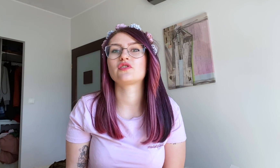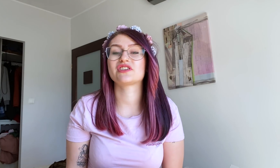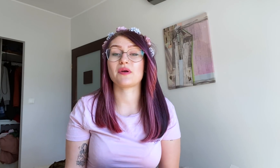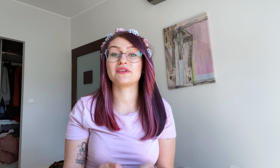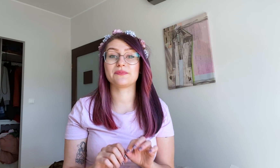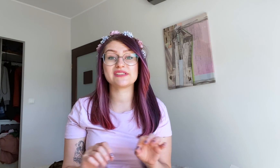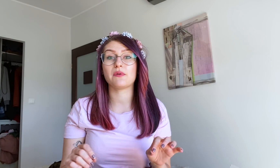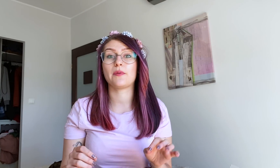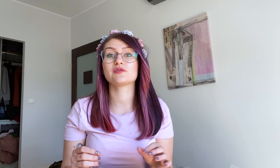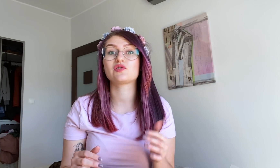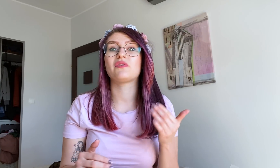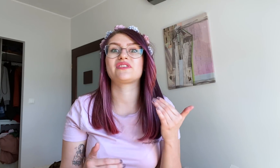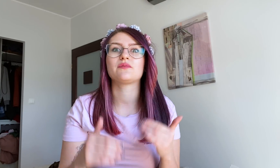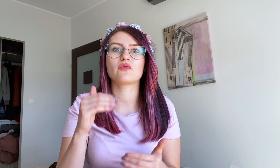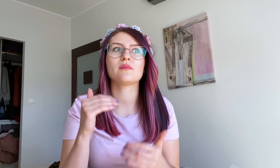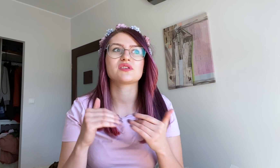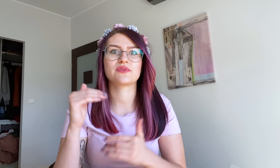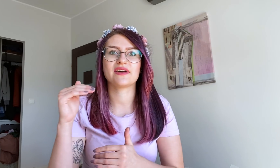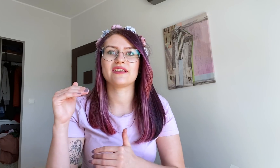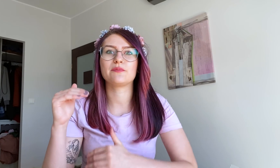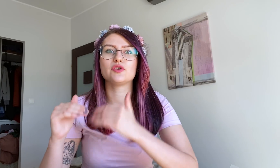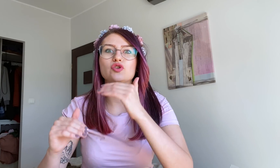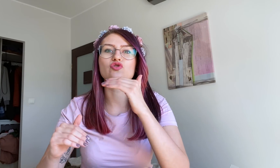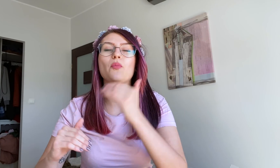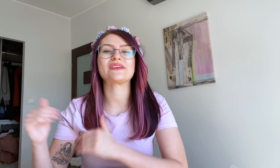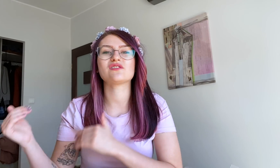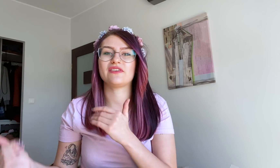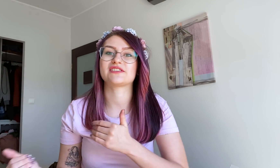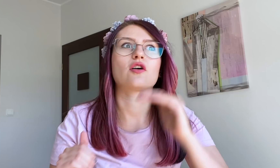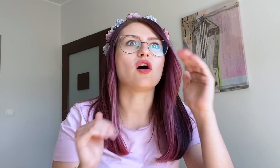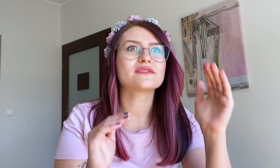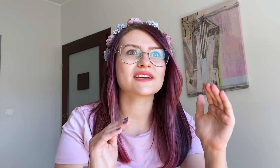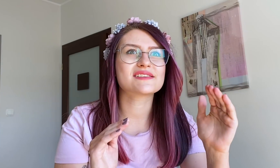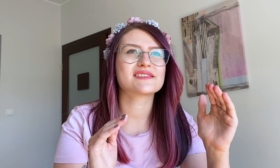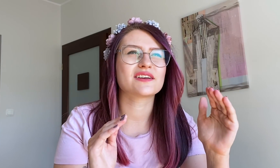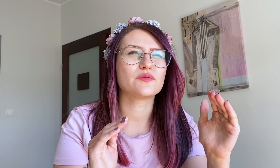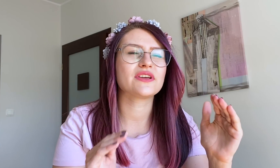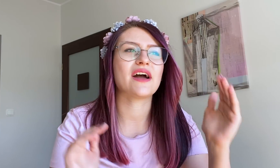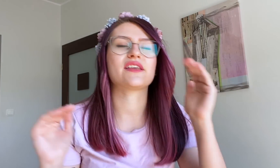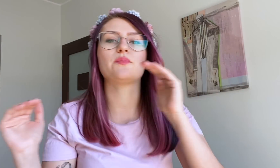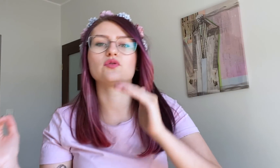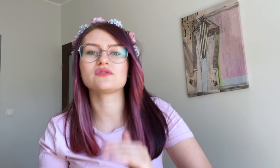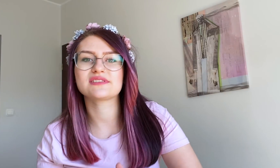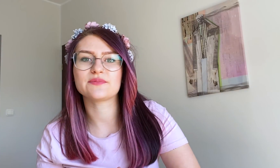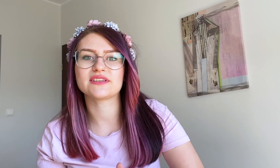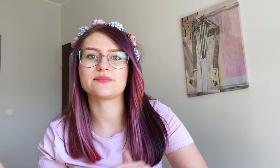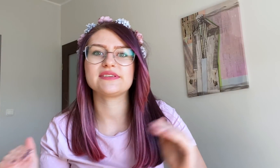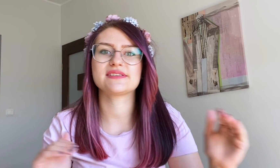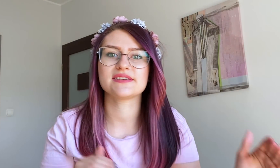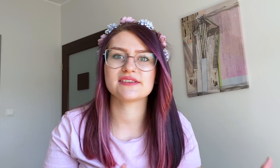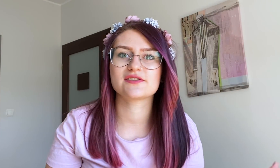które też miały napisy po polsku, bo wtedy mogłam sobie jakby dopasować kontekst tego migania plus tamte napisy,